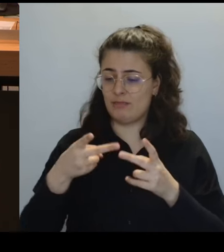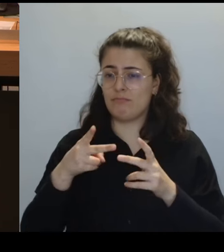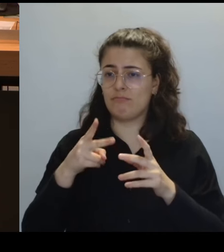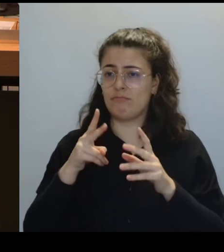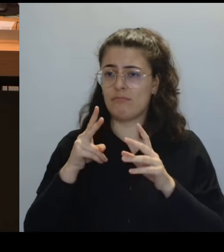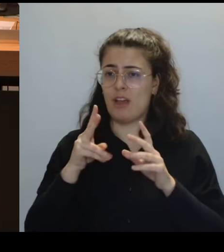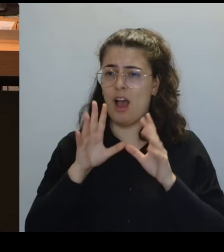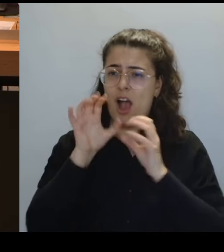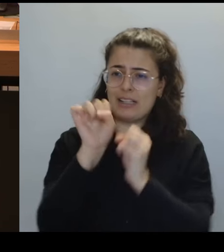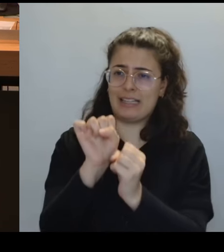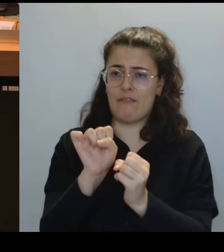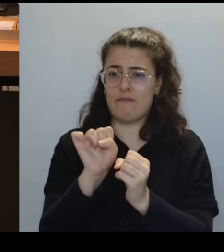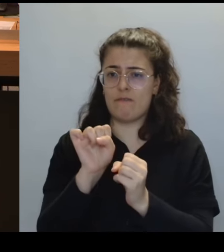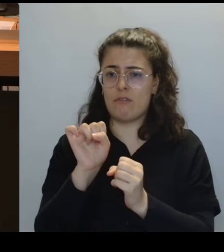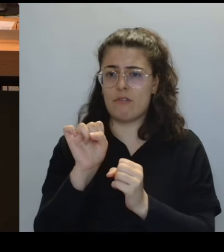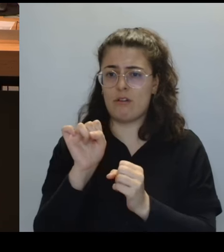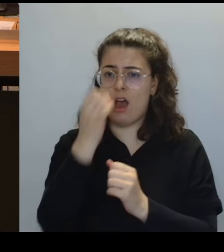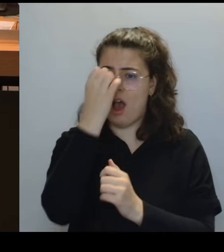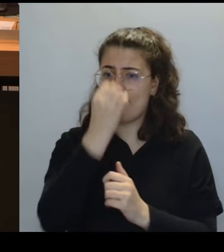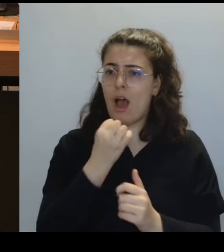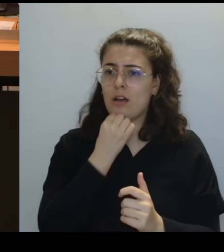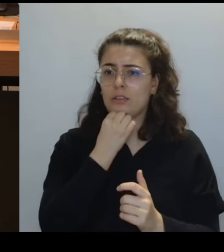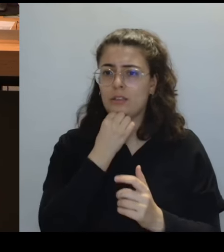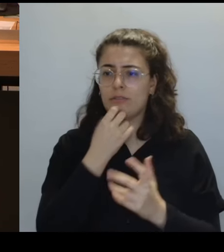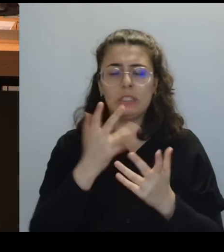nicht begonnen und nicht unterstützt haben.